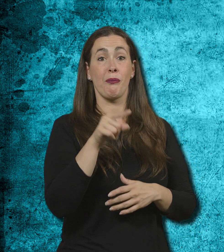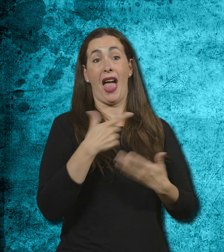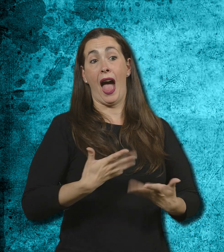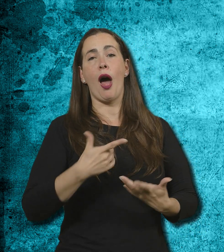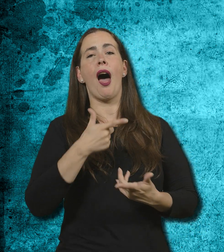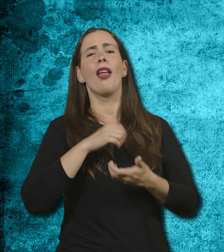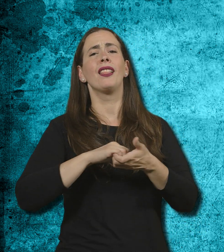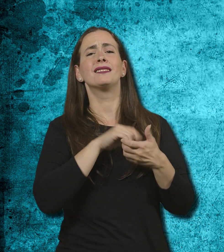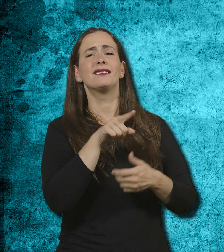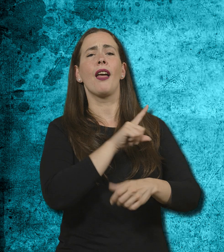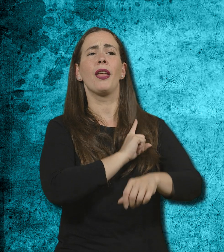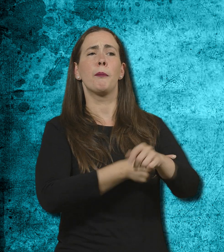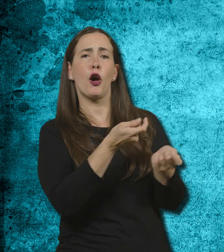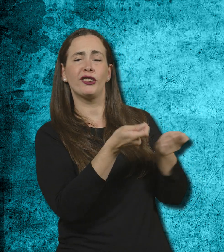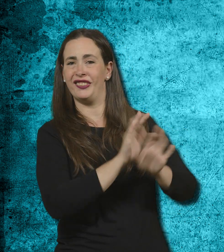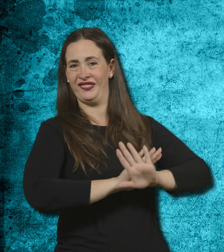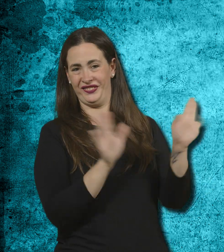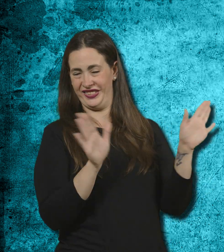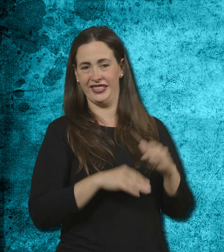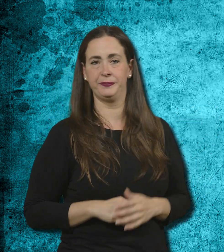però ja no depèn de la CNSE.